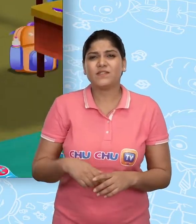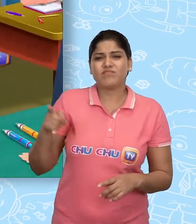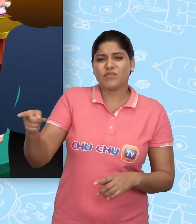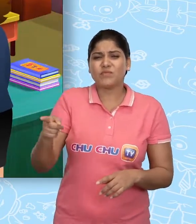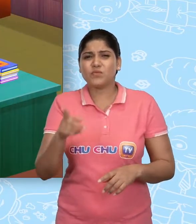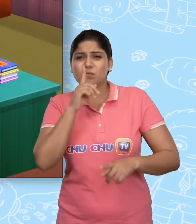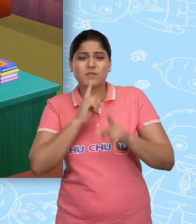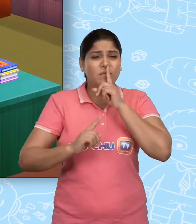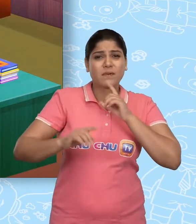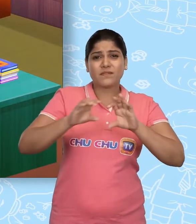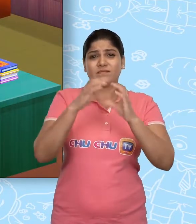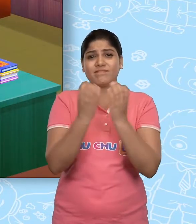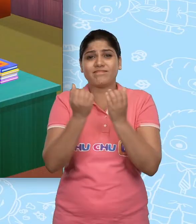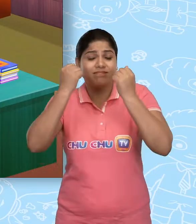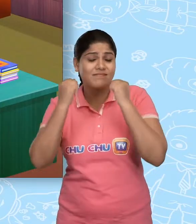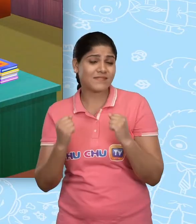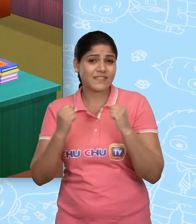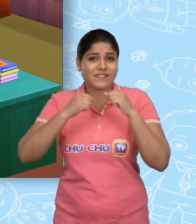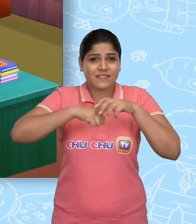ChaCha चुपचाप अपनी क्लाश मे बैठ